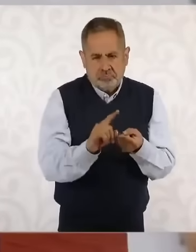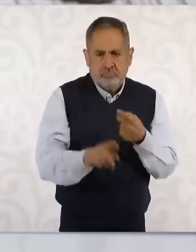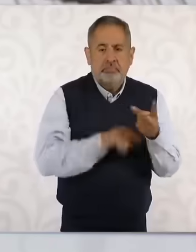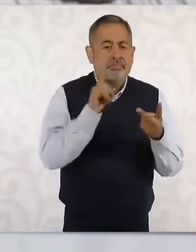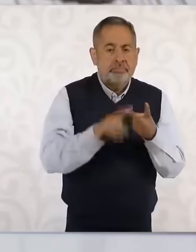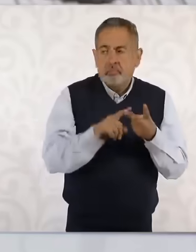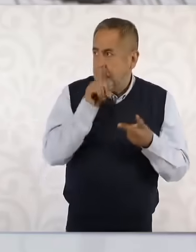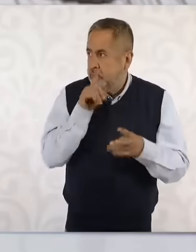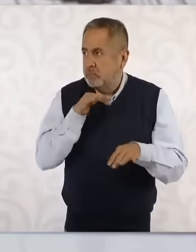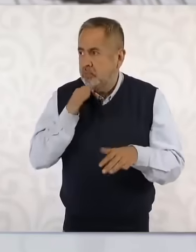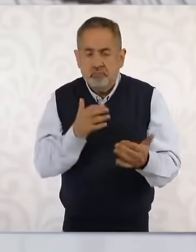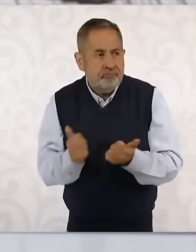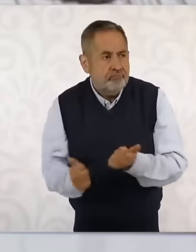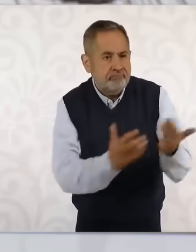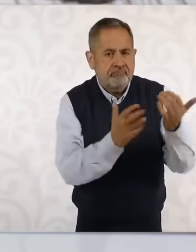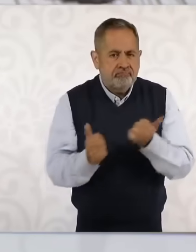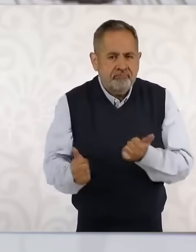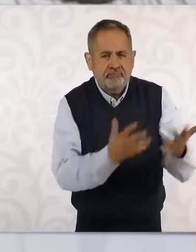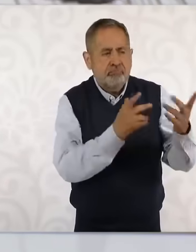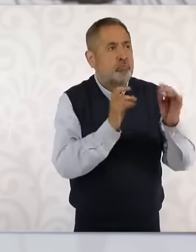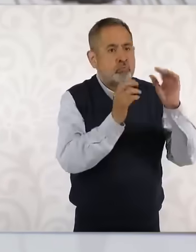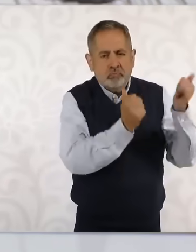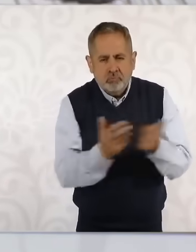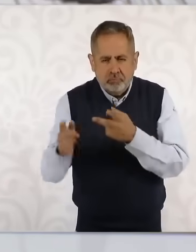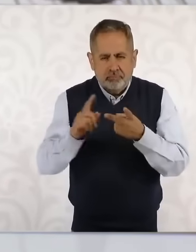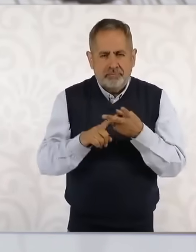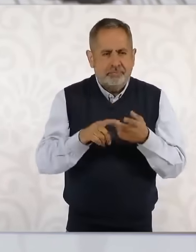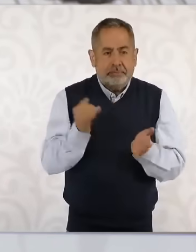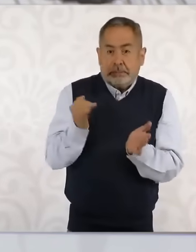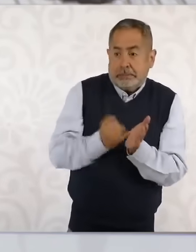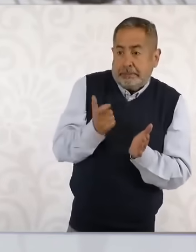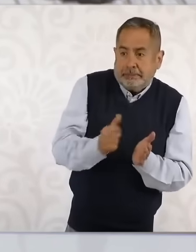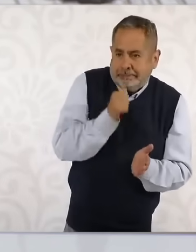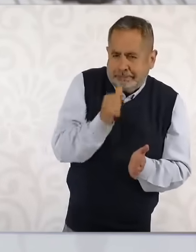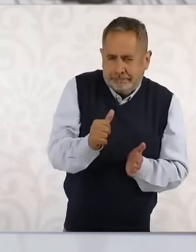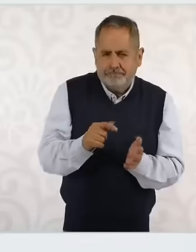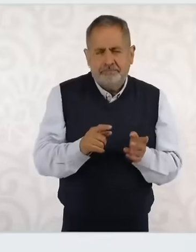contrabando de combustible, que se le ha dado en llamar huachicol fiscal, que ha disminuido. ¿Cómo